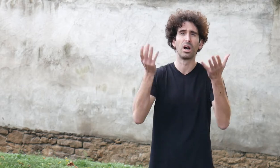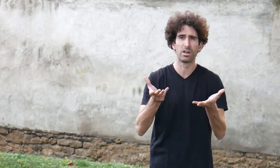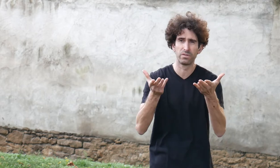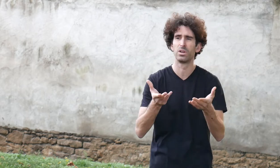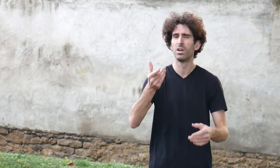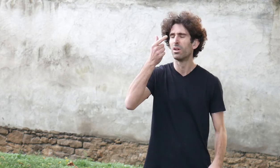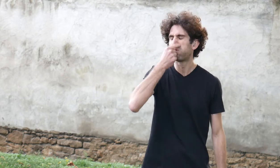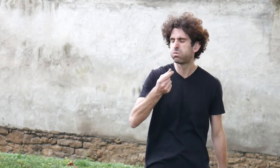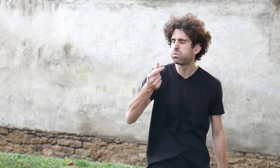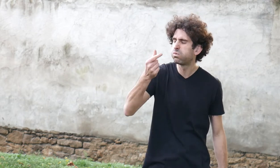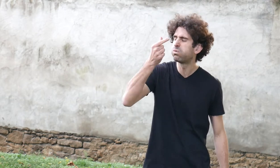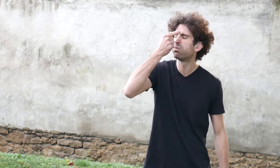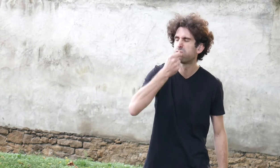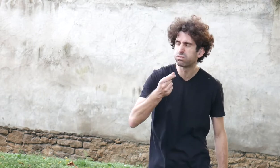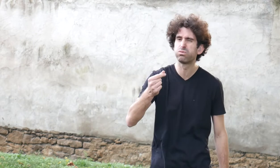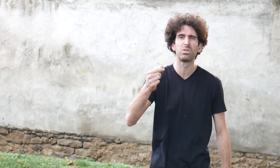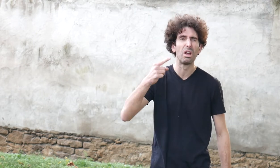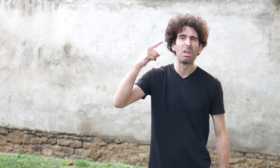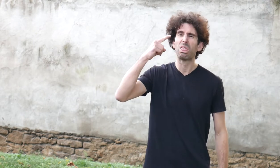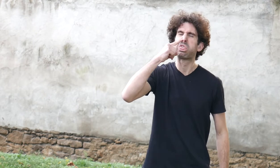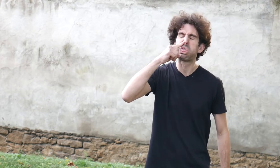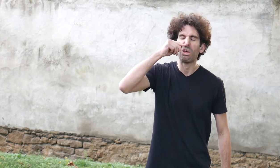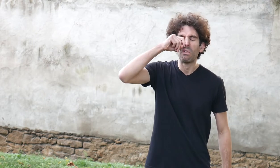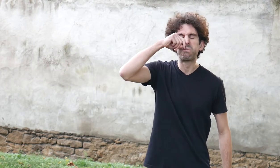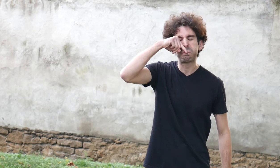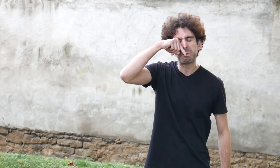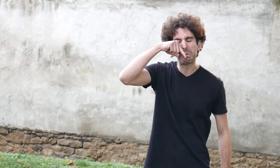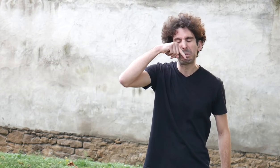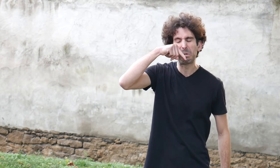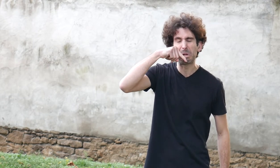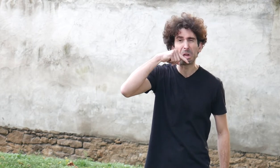il nous arrive d'être enrhumé avec le nez qui coule.